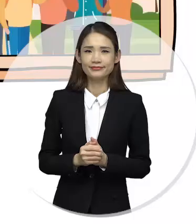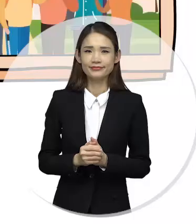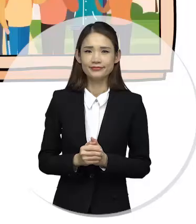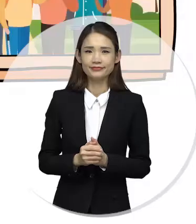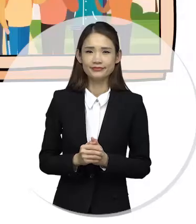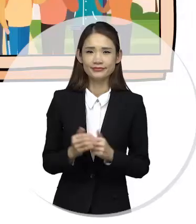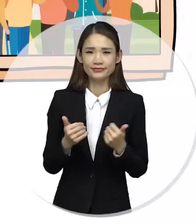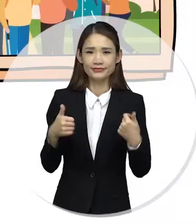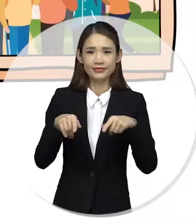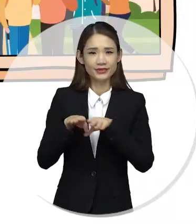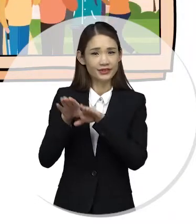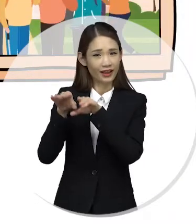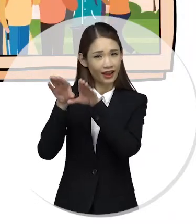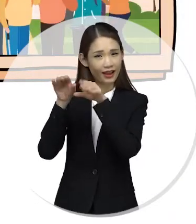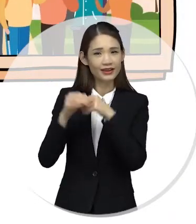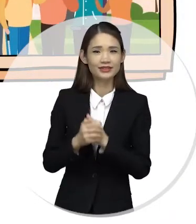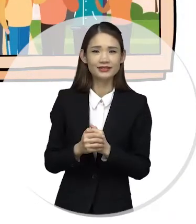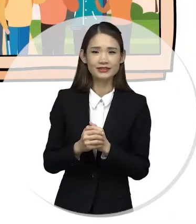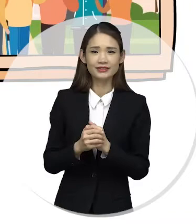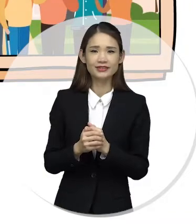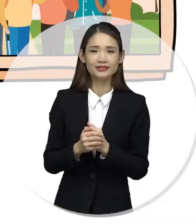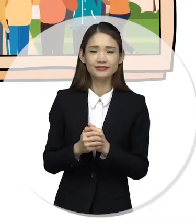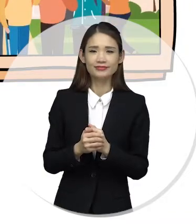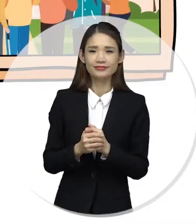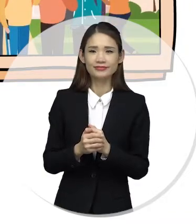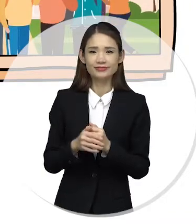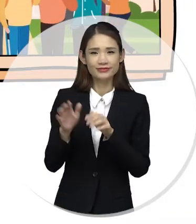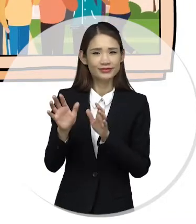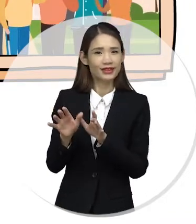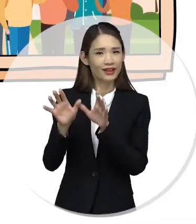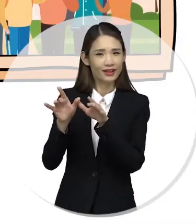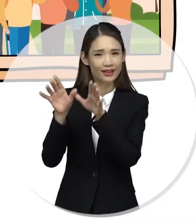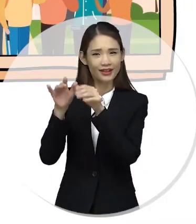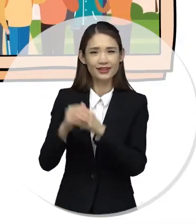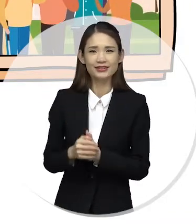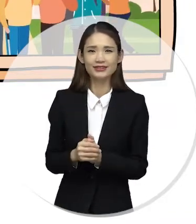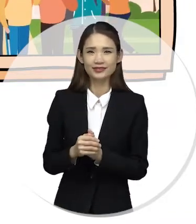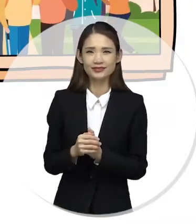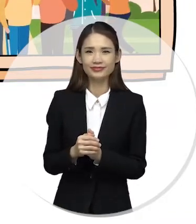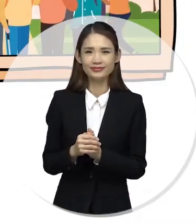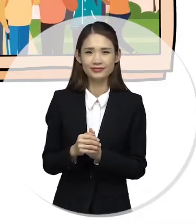김한솔 : 날아갑시다! / 김소희 : 깽깽발로. 김한솔 : 날아가, 날아가, 날아가!